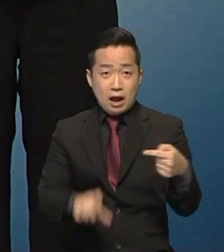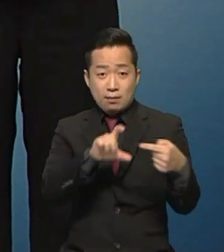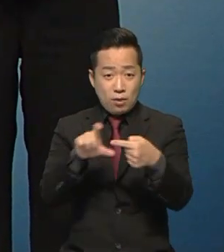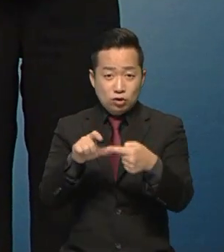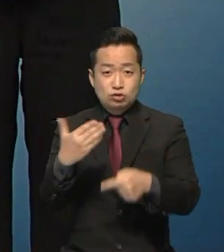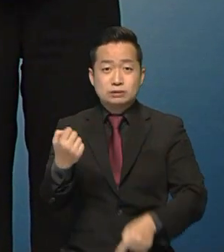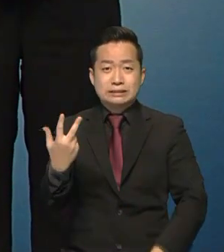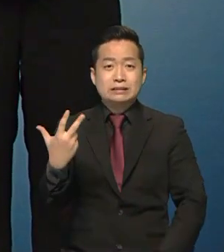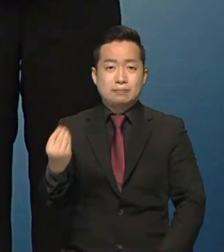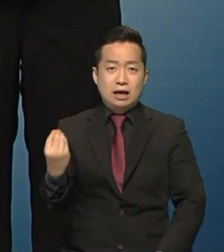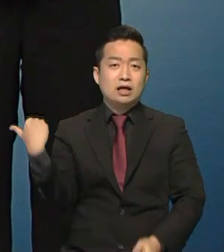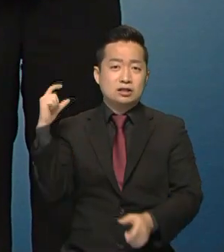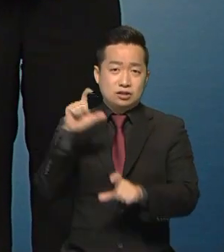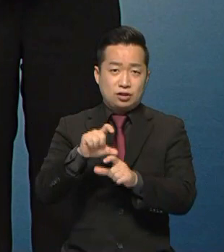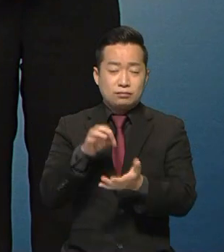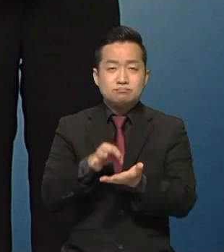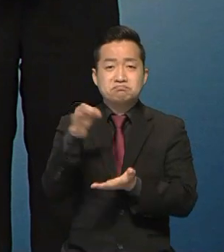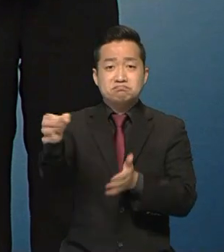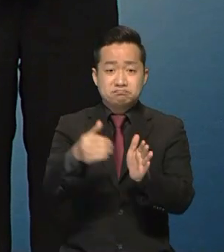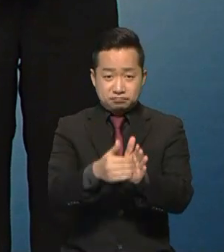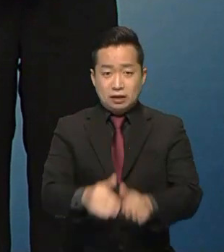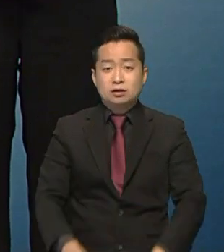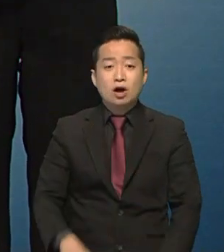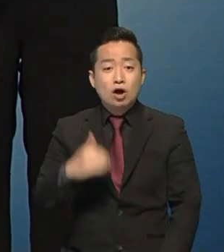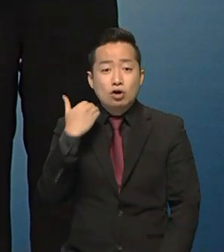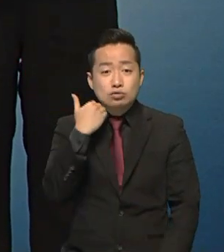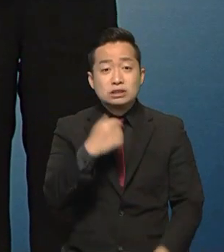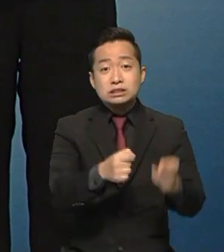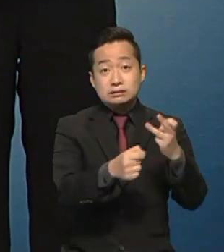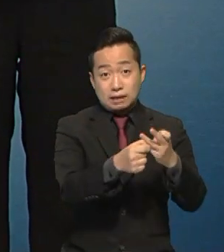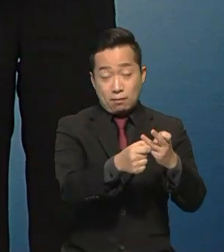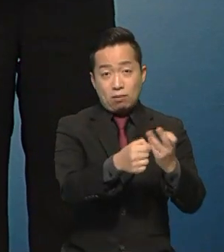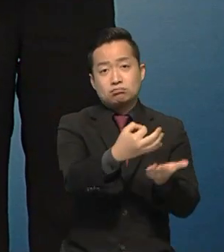냈습니다. 누구는 13월을 월급을 받고 누구는 세금